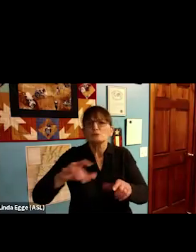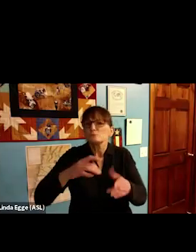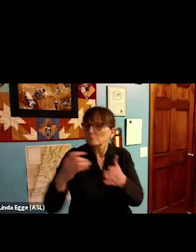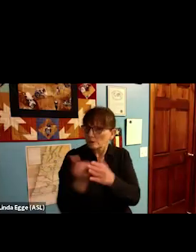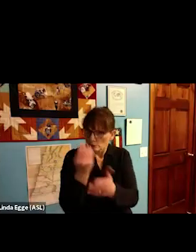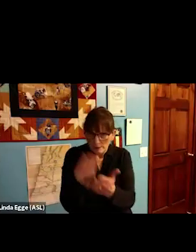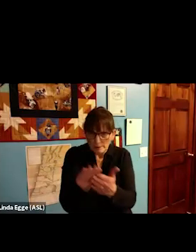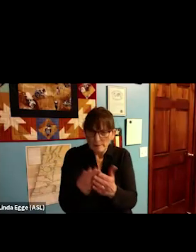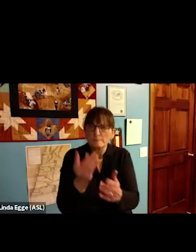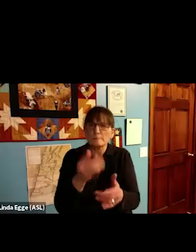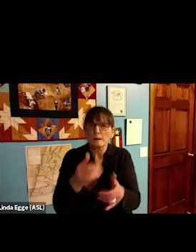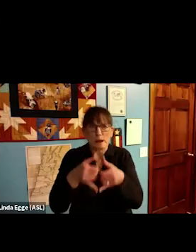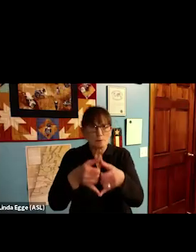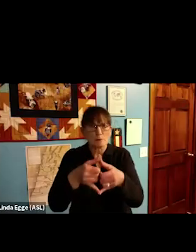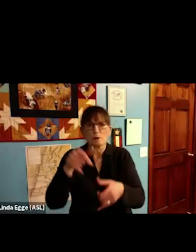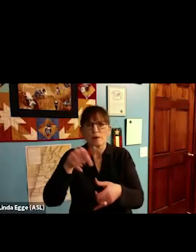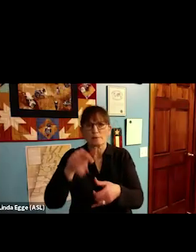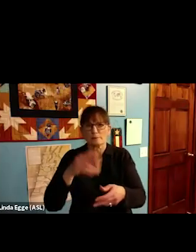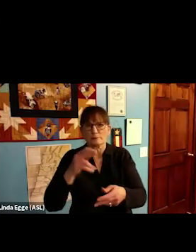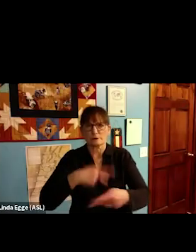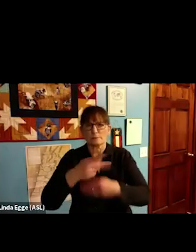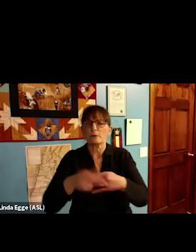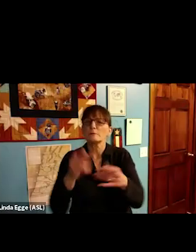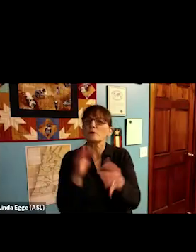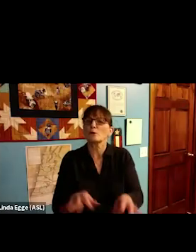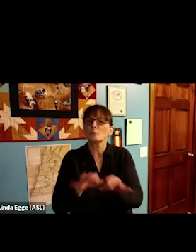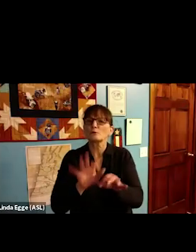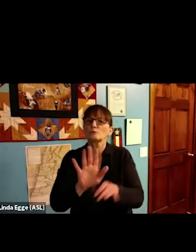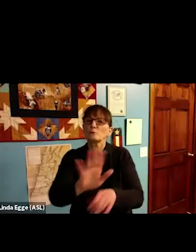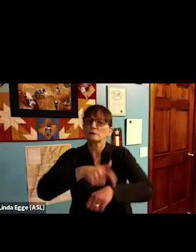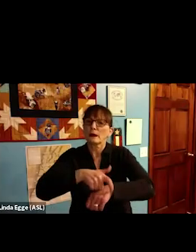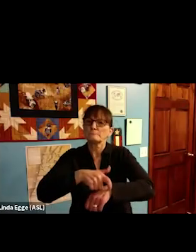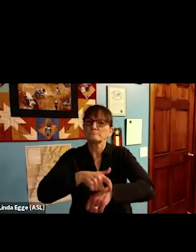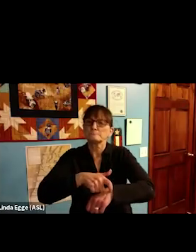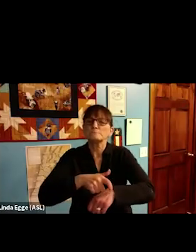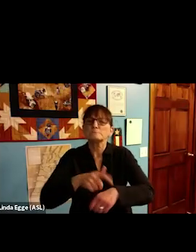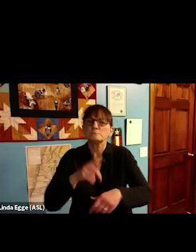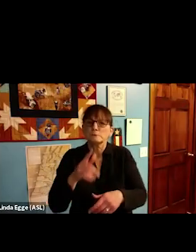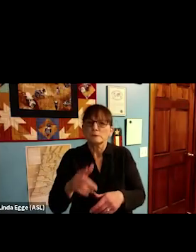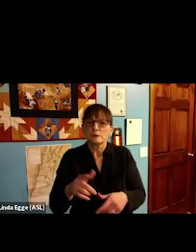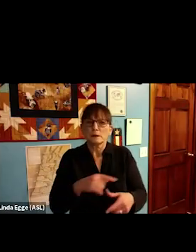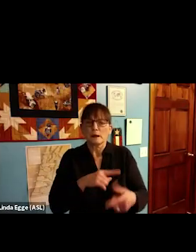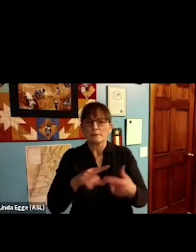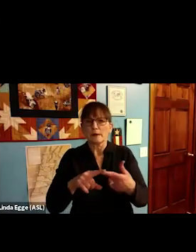Muy bien. Cambiando un poco desde el lado del solicitante y el acceso, se trata del representante.